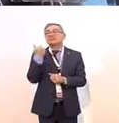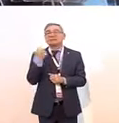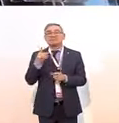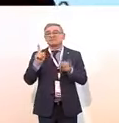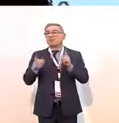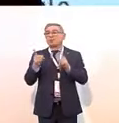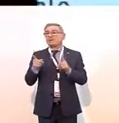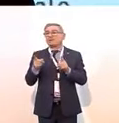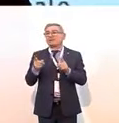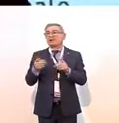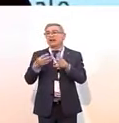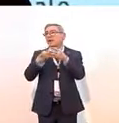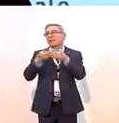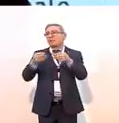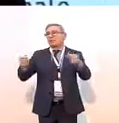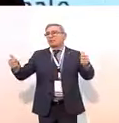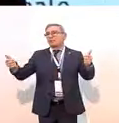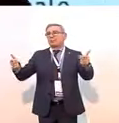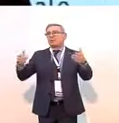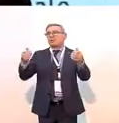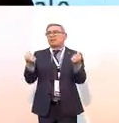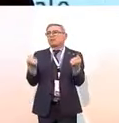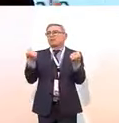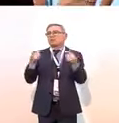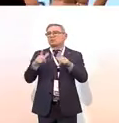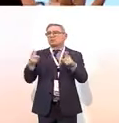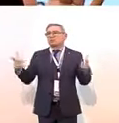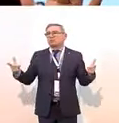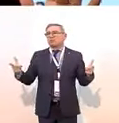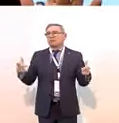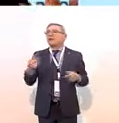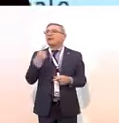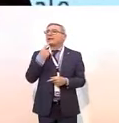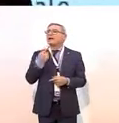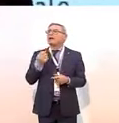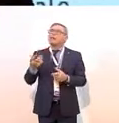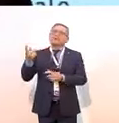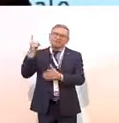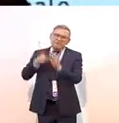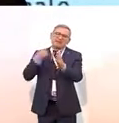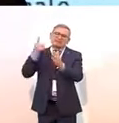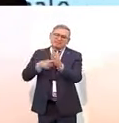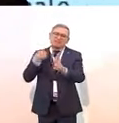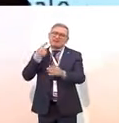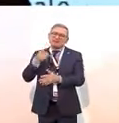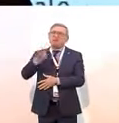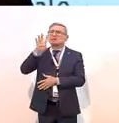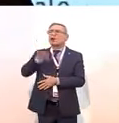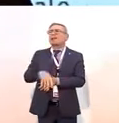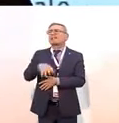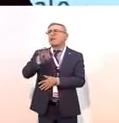Quanti hanno detto per mesi e mesi che in Catalogna non sarebbe accaduto niente perché